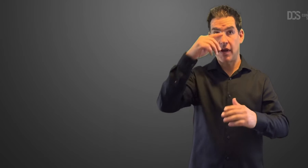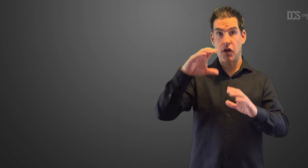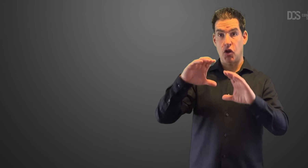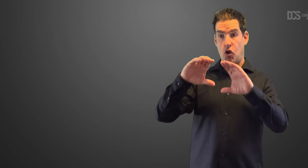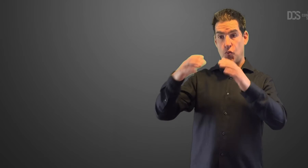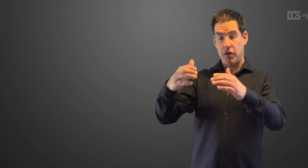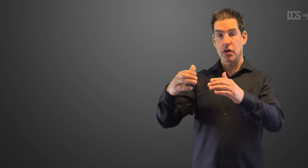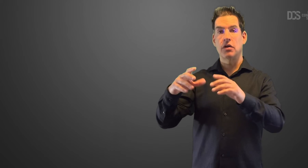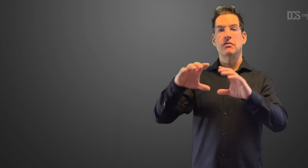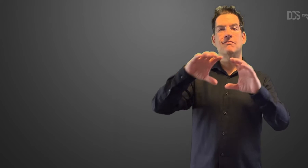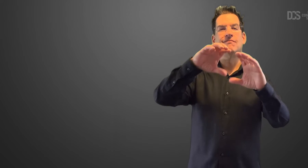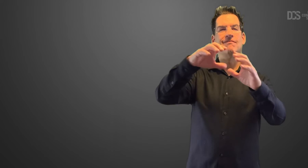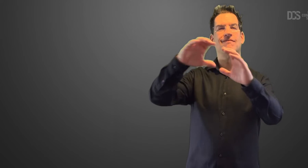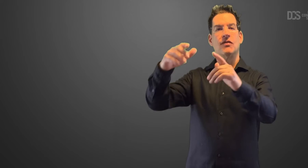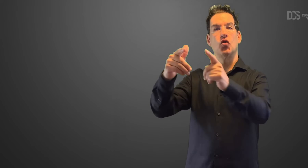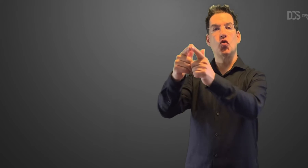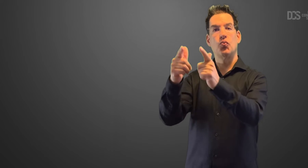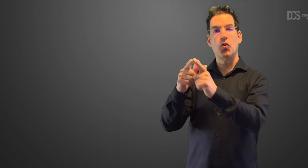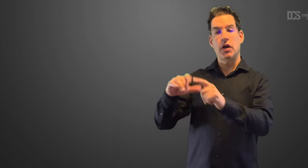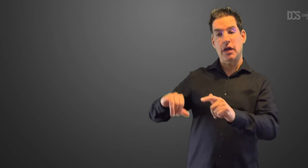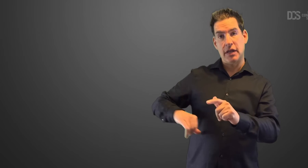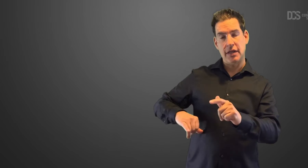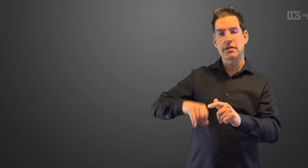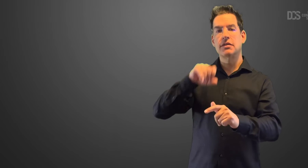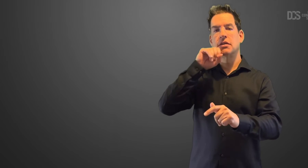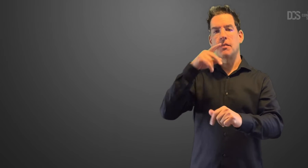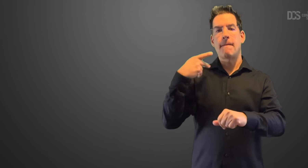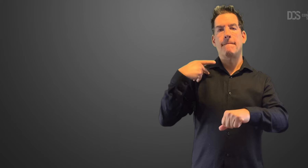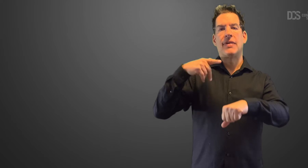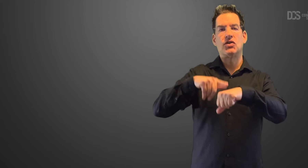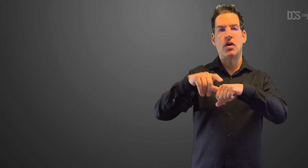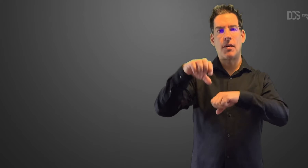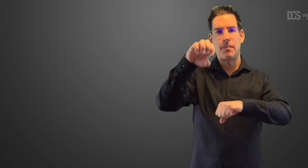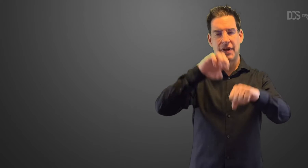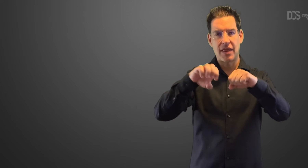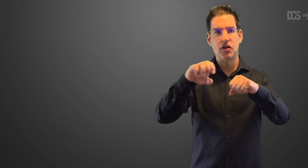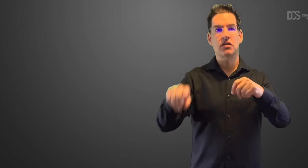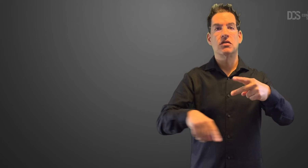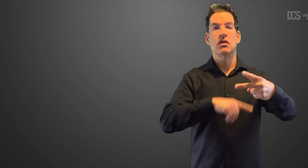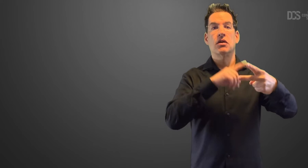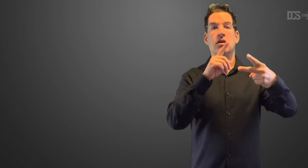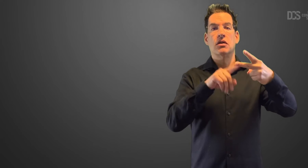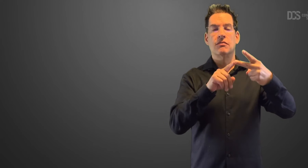comunidad, grupos de interés y el personal.